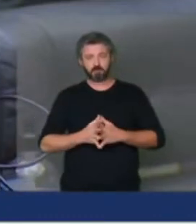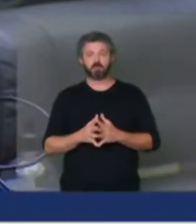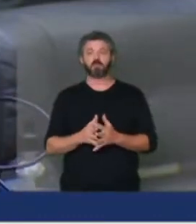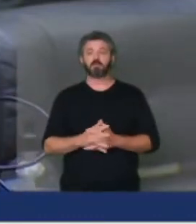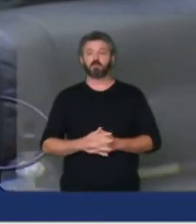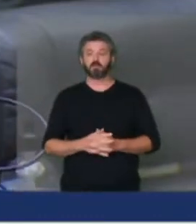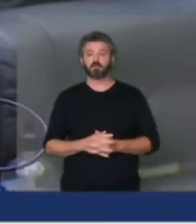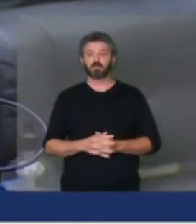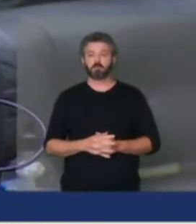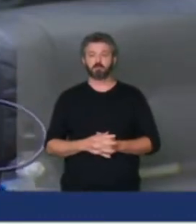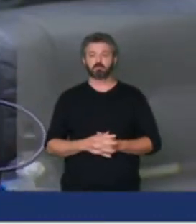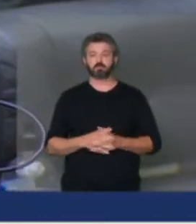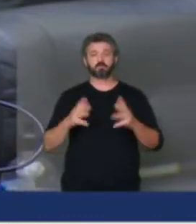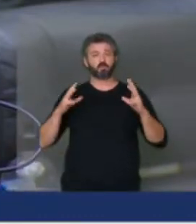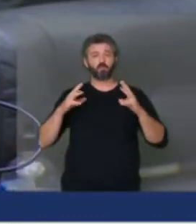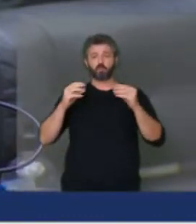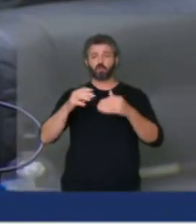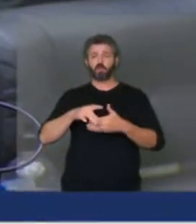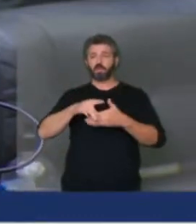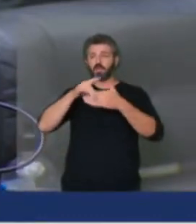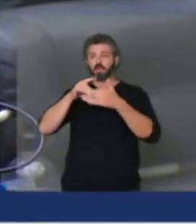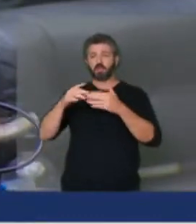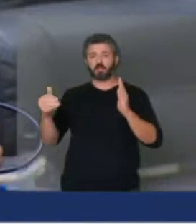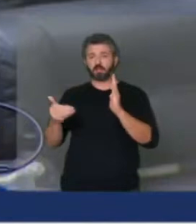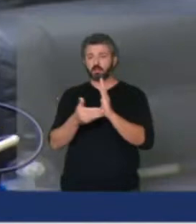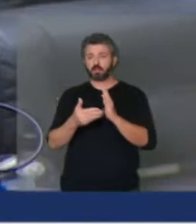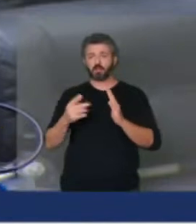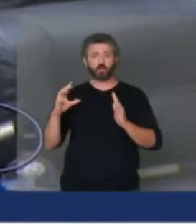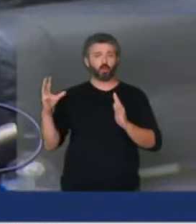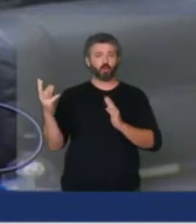[DEPUTADA]: QUE POSSAMOS ENCONTRAR UM TEXTO QUE REALMENTE POSSA NOS UNIFICAR. RETIRAR ESSA